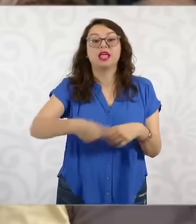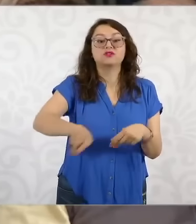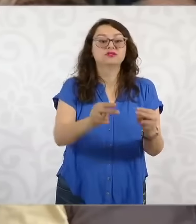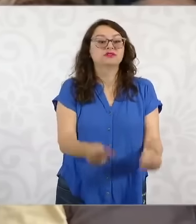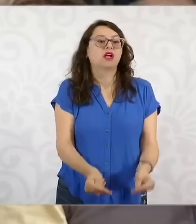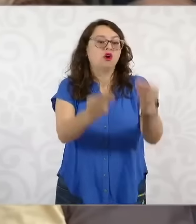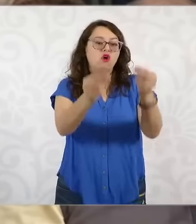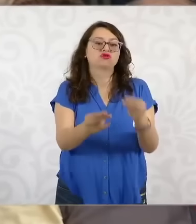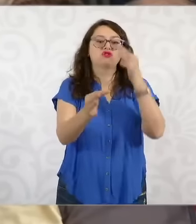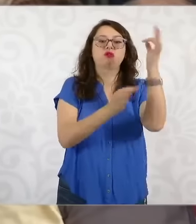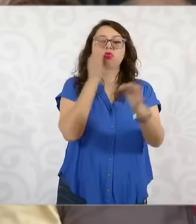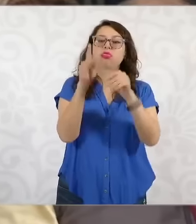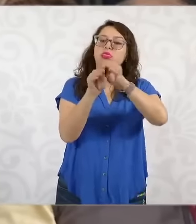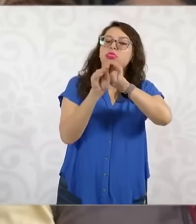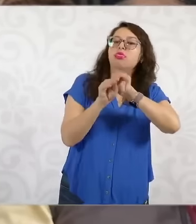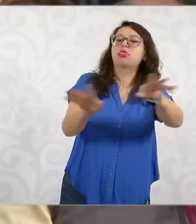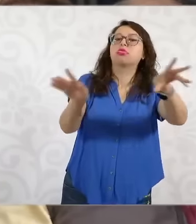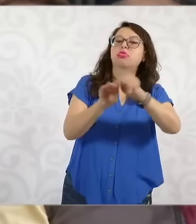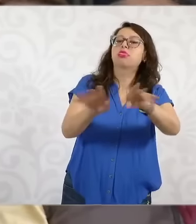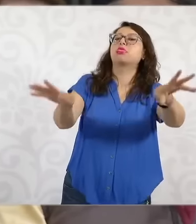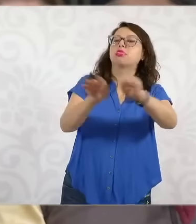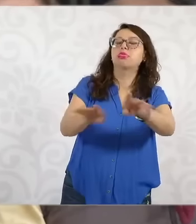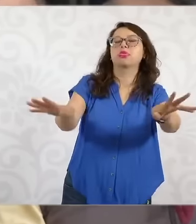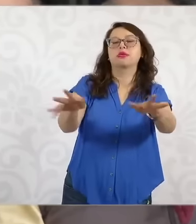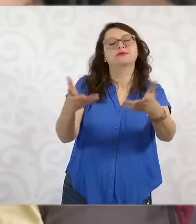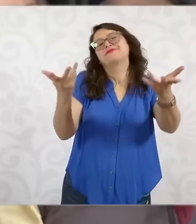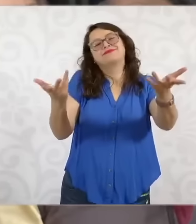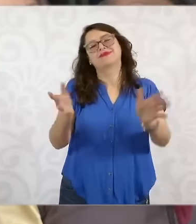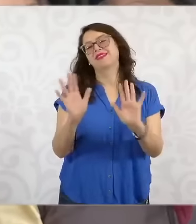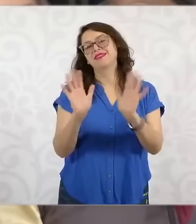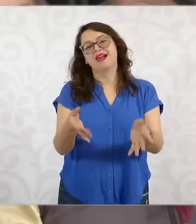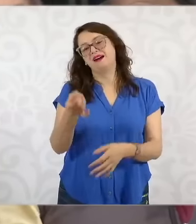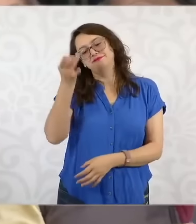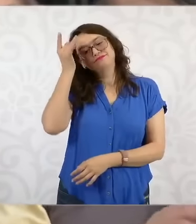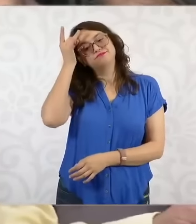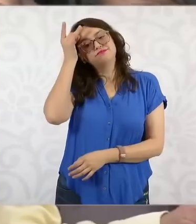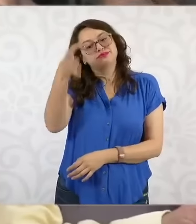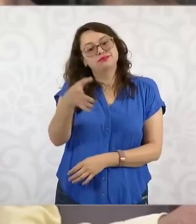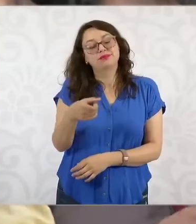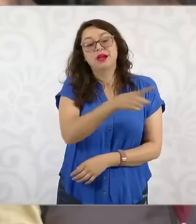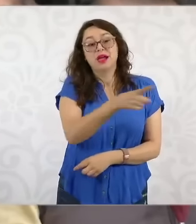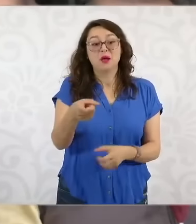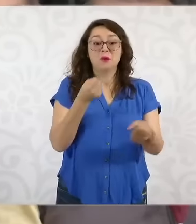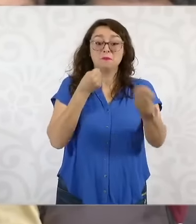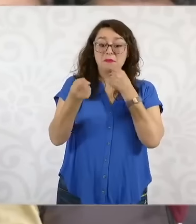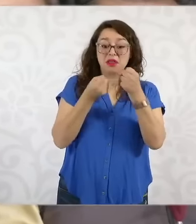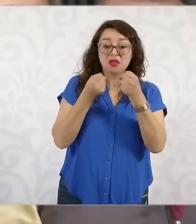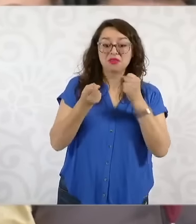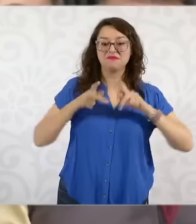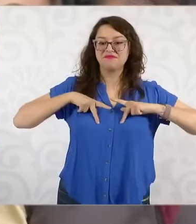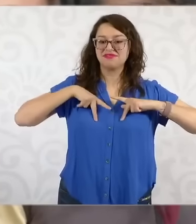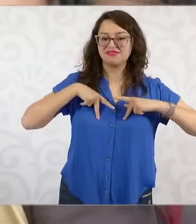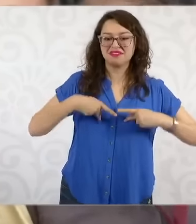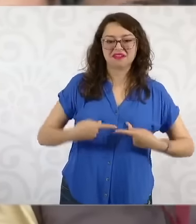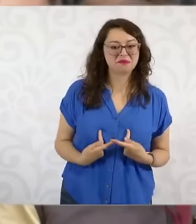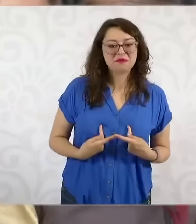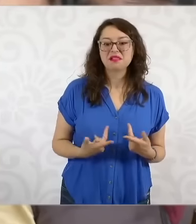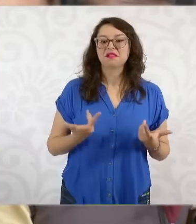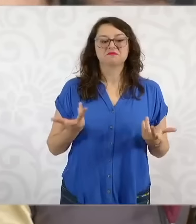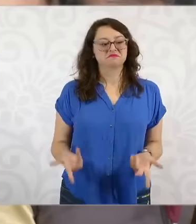leyes del mercado. Y no solo es una, digamos, debilidad periodística o una violación a la ética